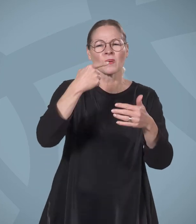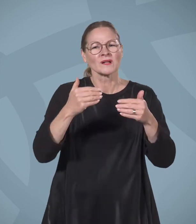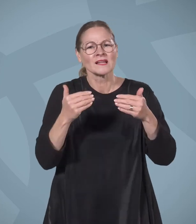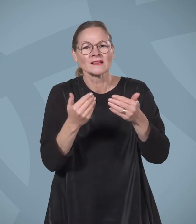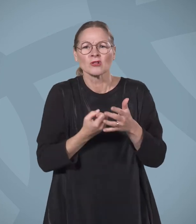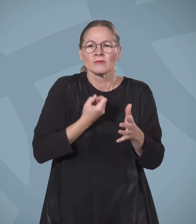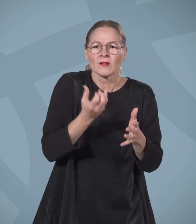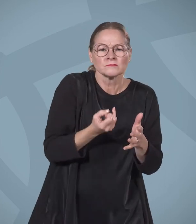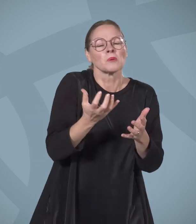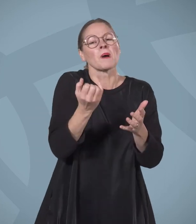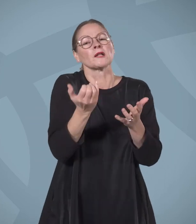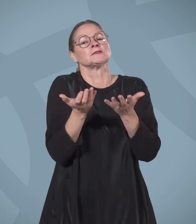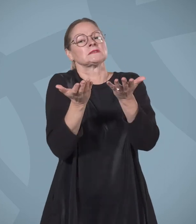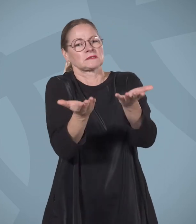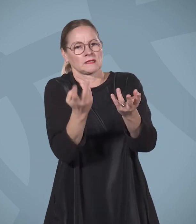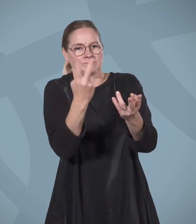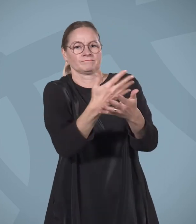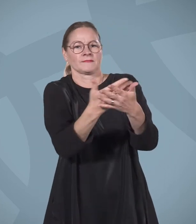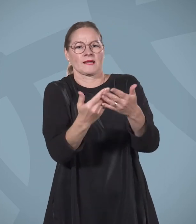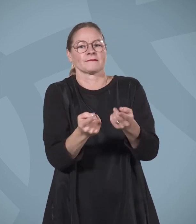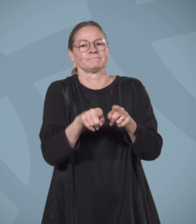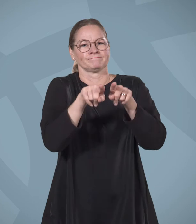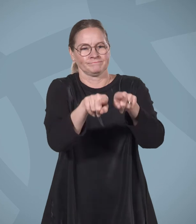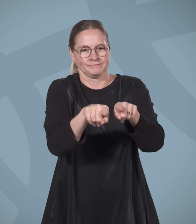ja artikuloidun puheen- kehityksen mahdollistamisesta.